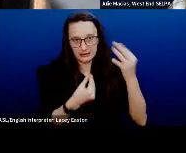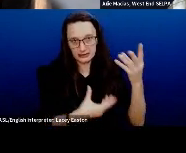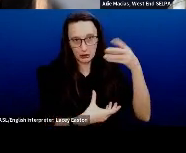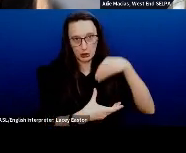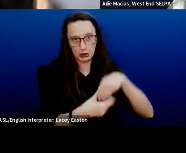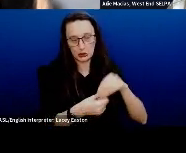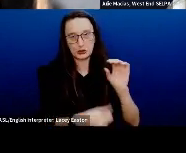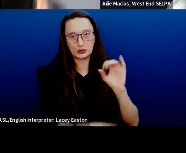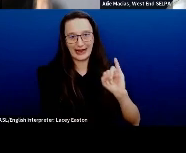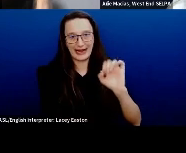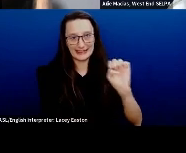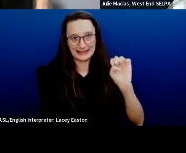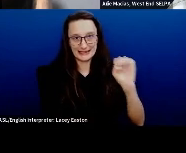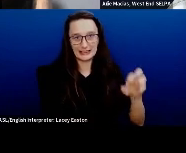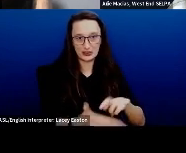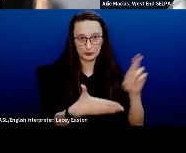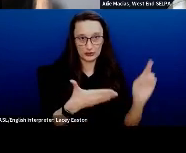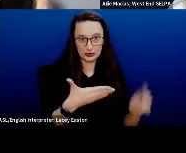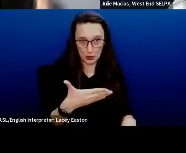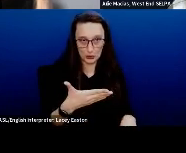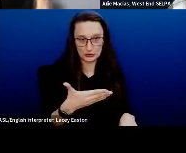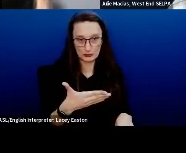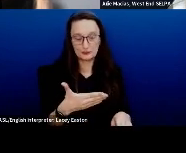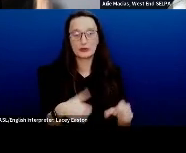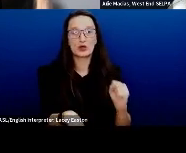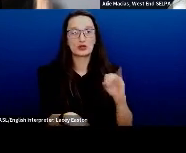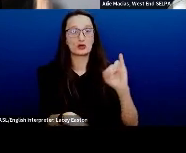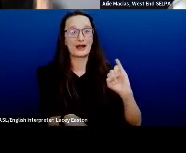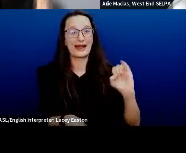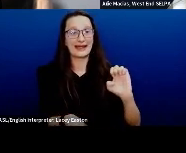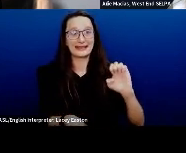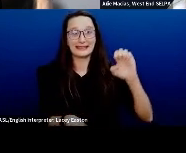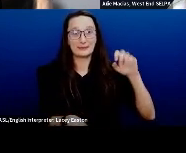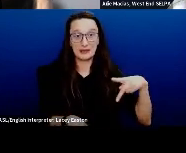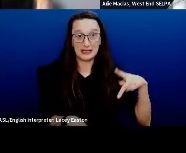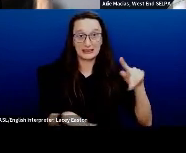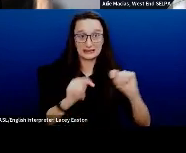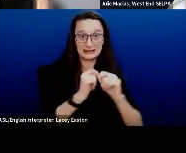el equipo del IEP se reunirá para revisar y considerar los resultados de la